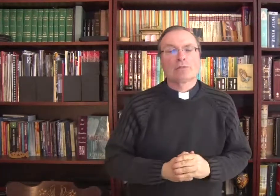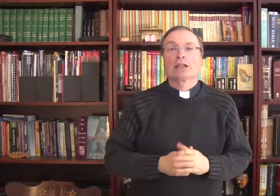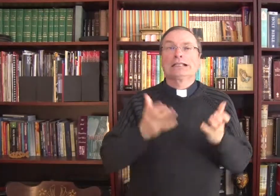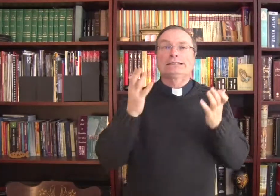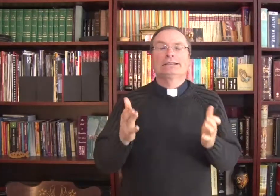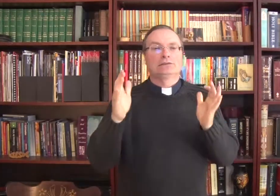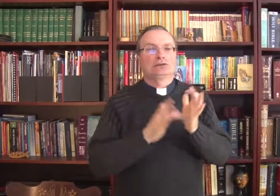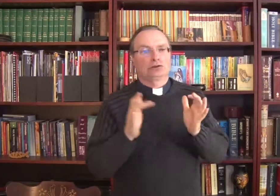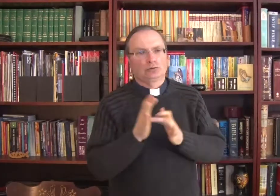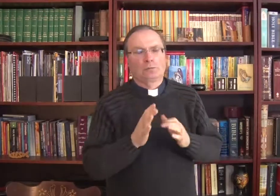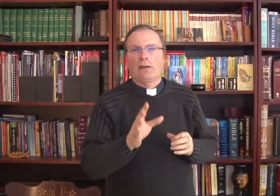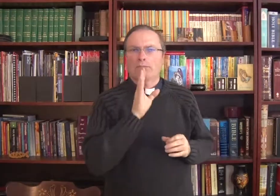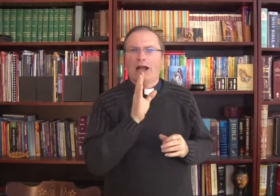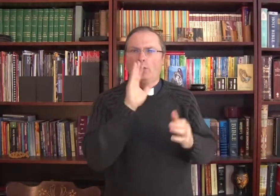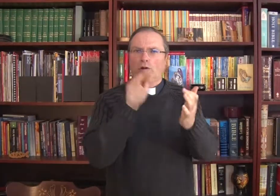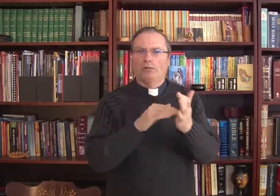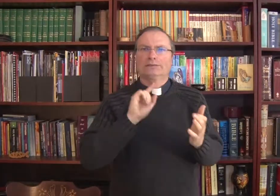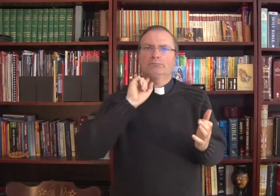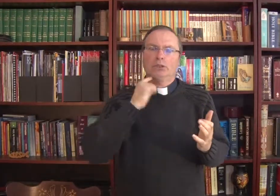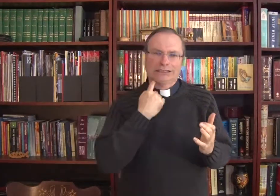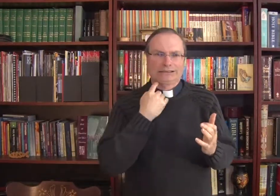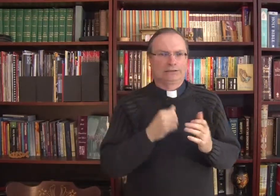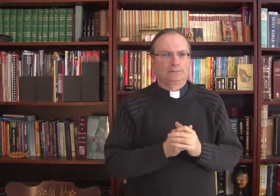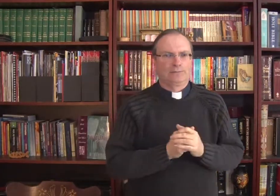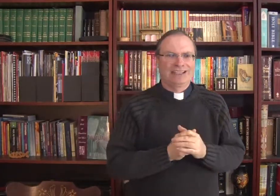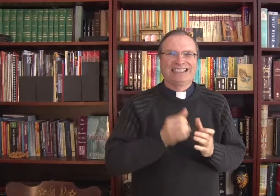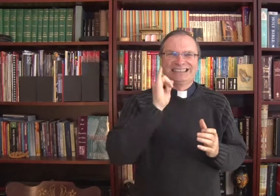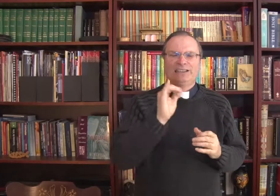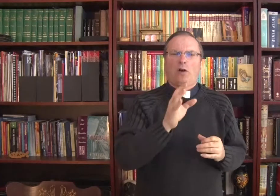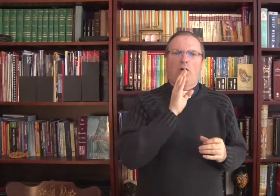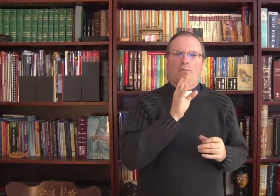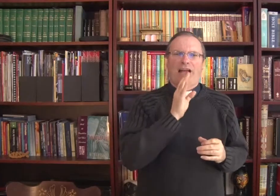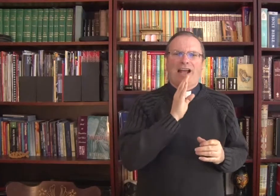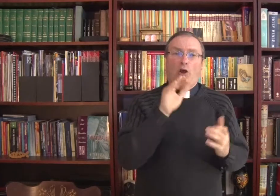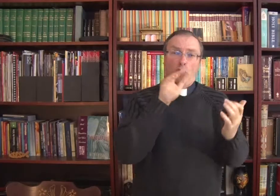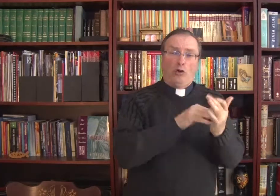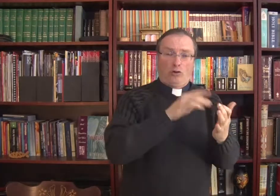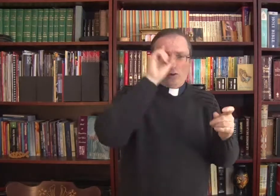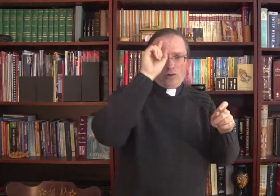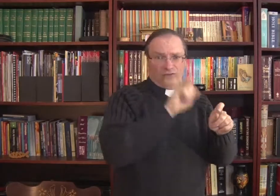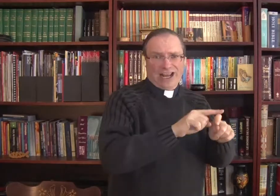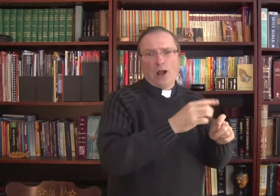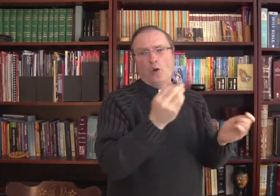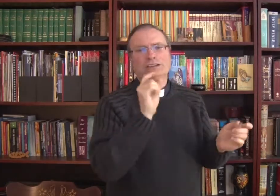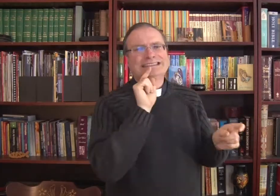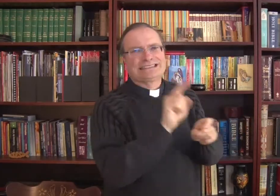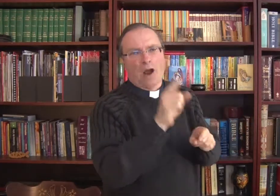Ici Jésus parle contre l’hypocrisie. Si on parle contre un frère ou sœur